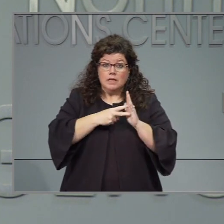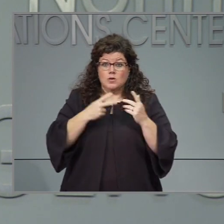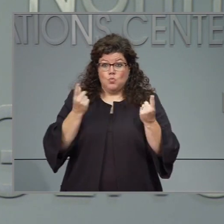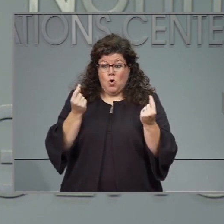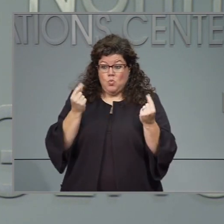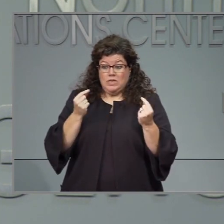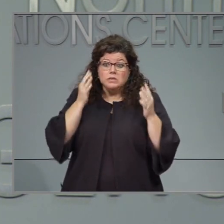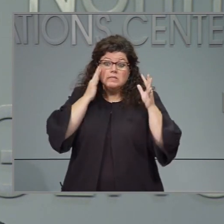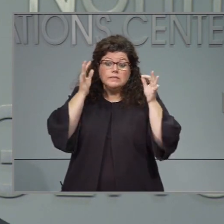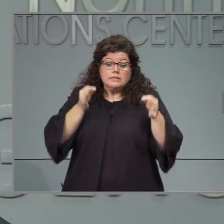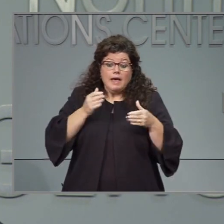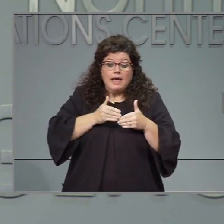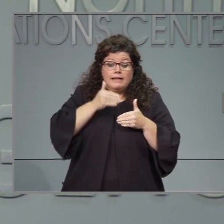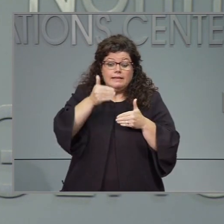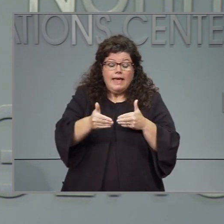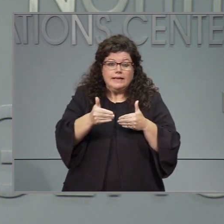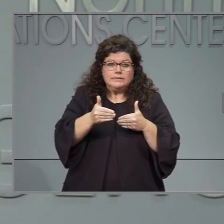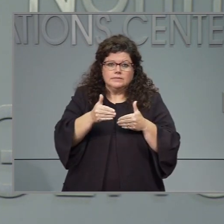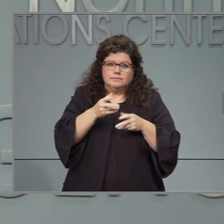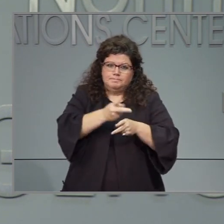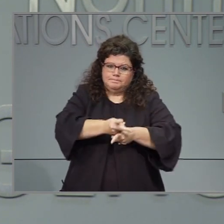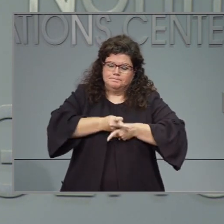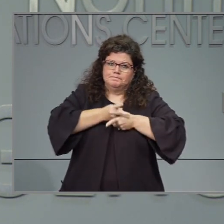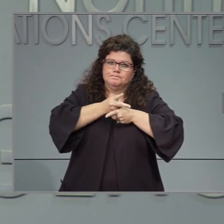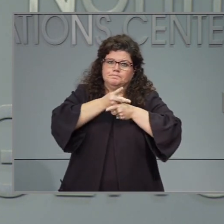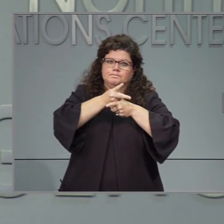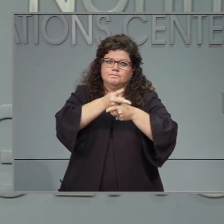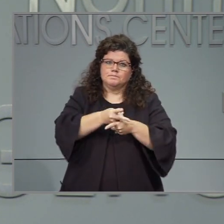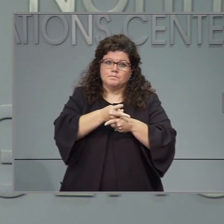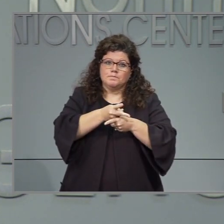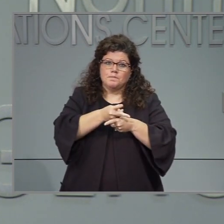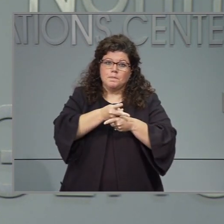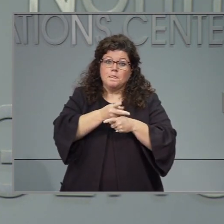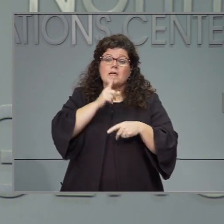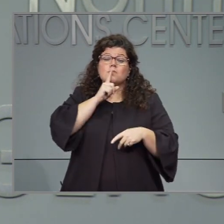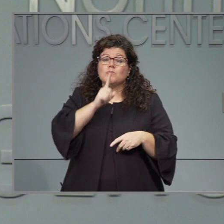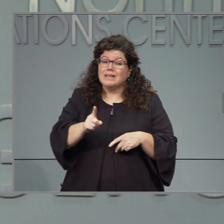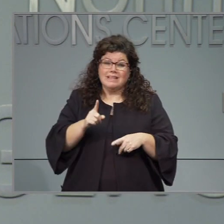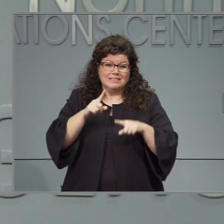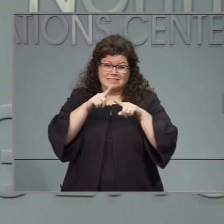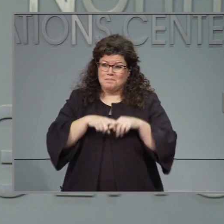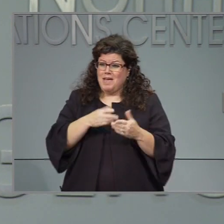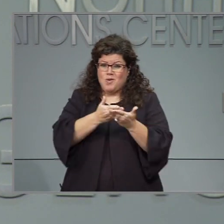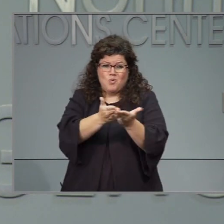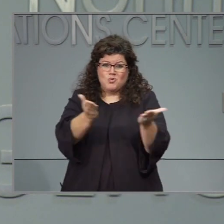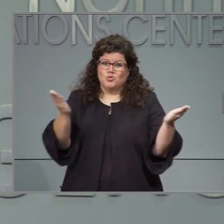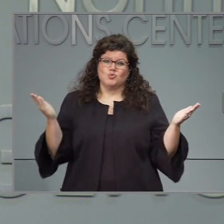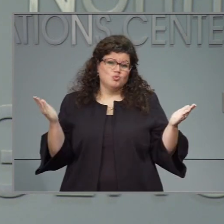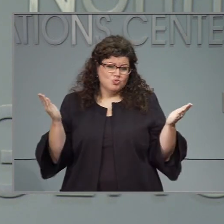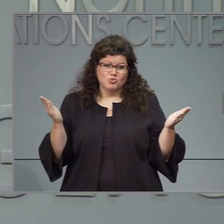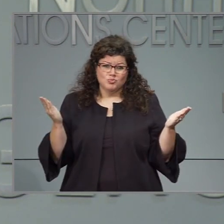pasos metódicamente irresponsablemente, desde más confiar y que la población de Carolina del Norte será